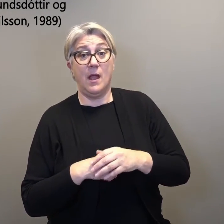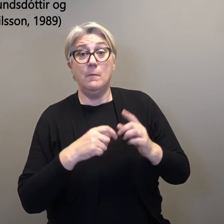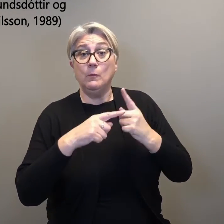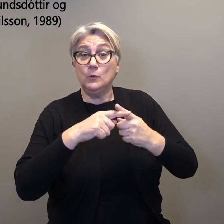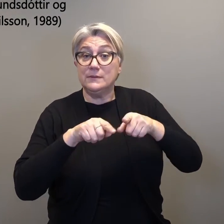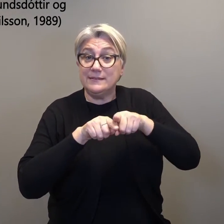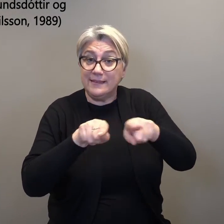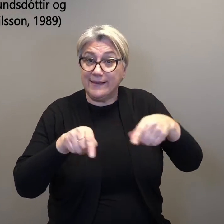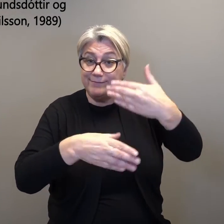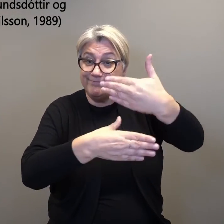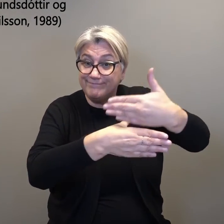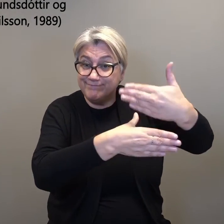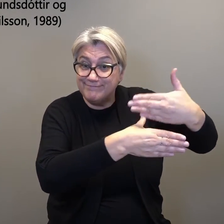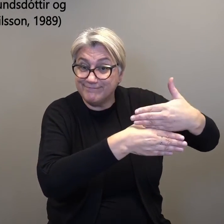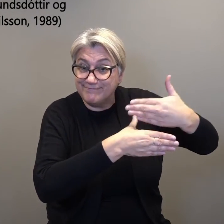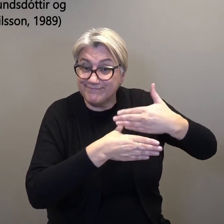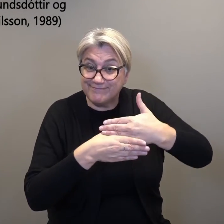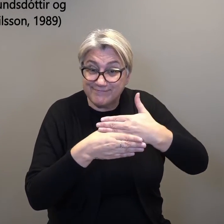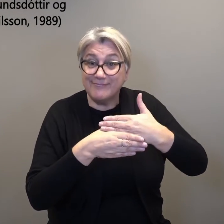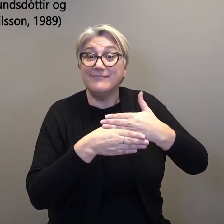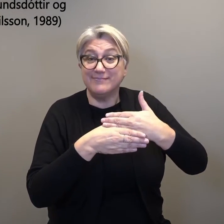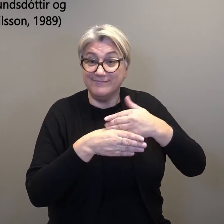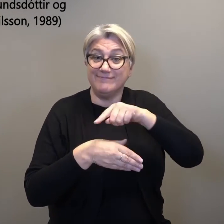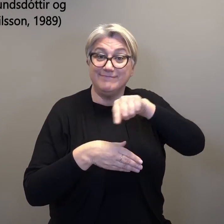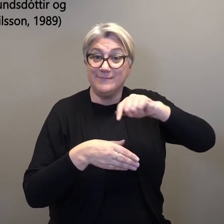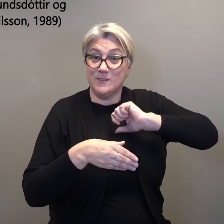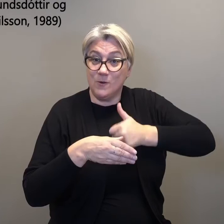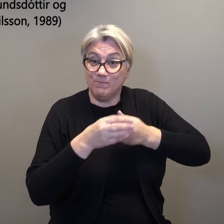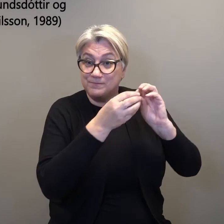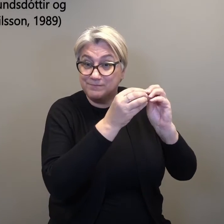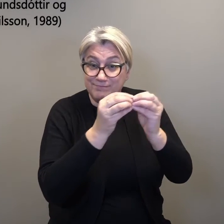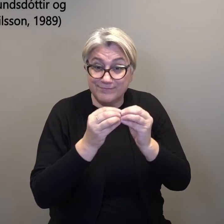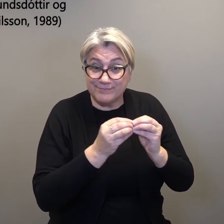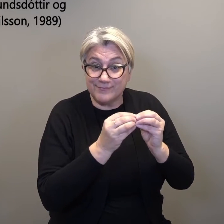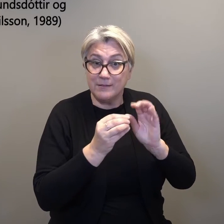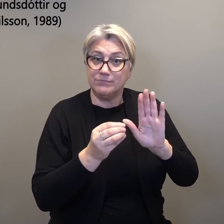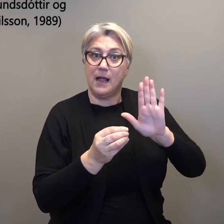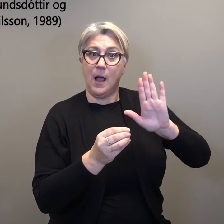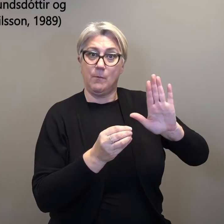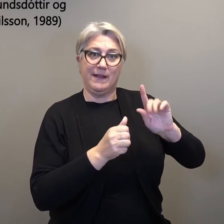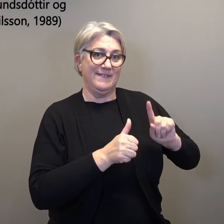Auk þess voru leiksýningar sem félagarnir stóðu sjálfir fyrir áberandi.